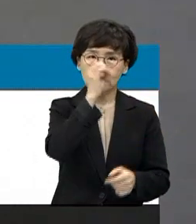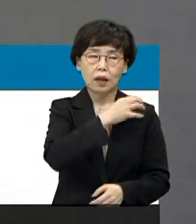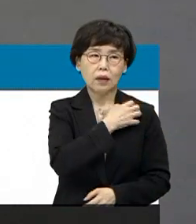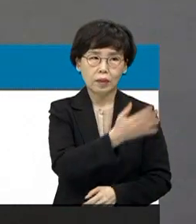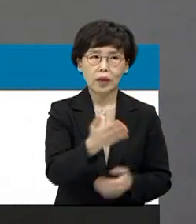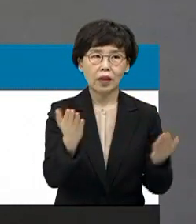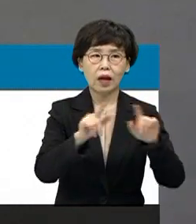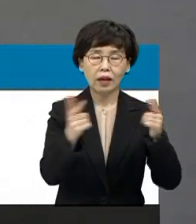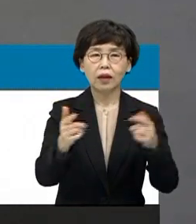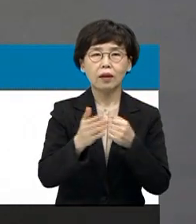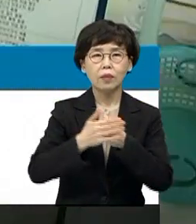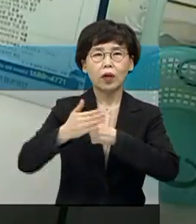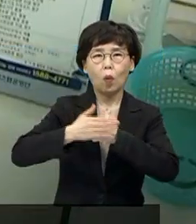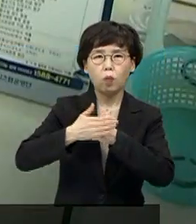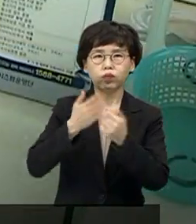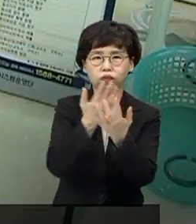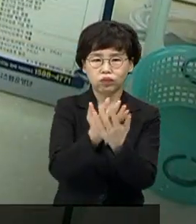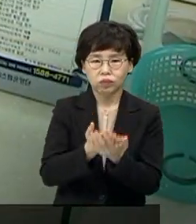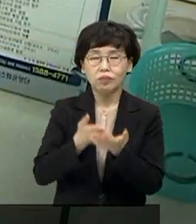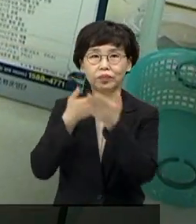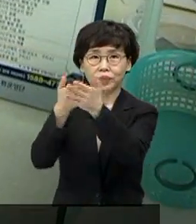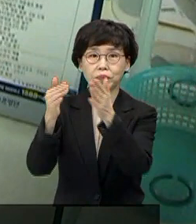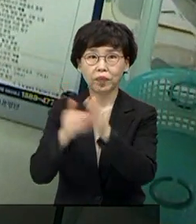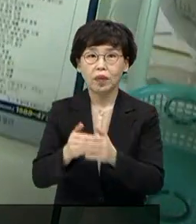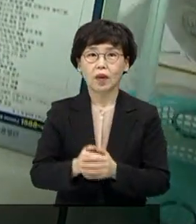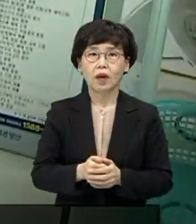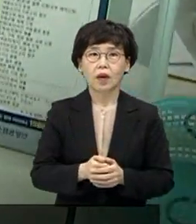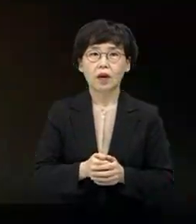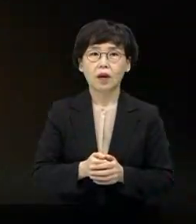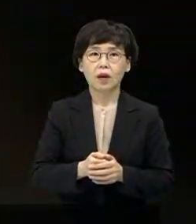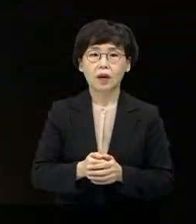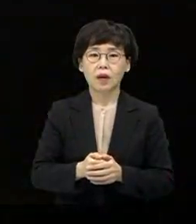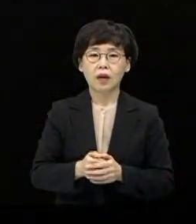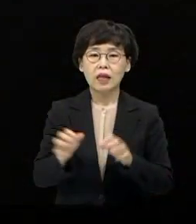(기자) A 씨의 민원은 이웃주민으로 그치지 않았습니다.